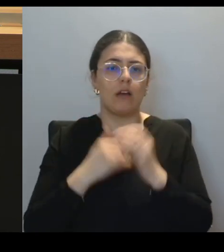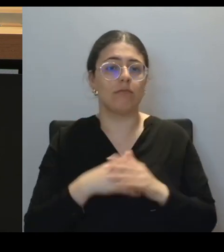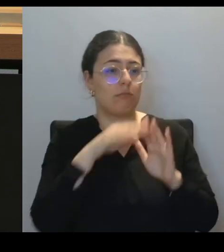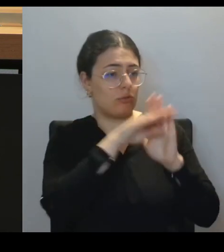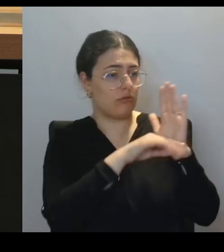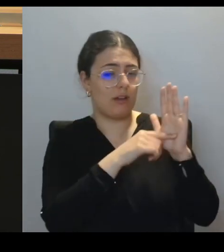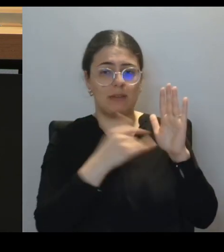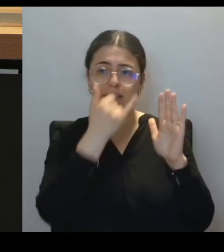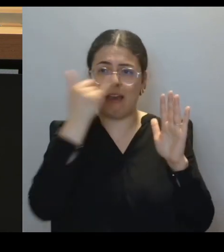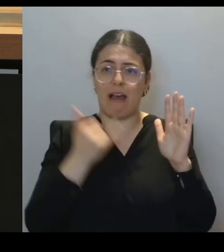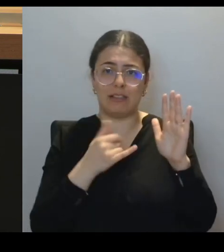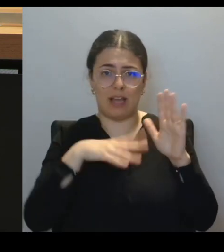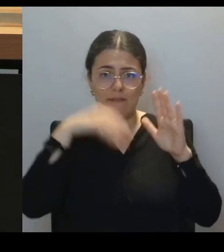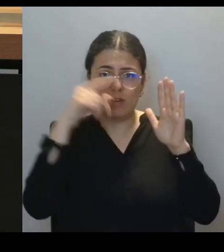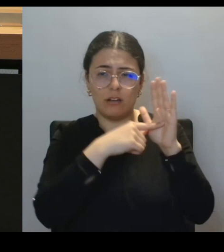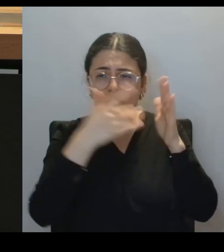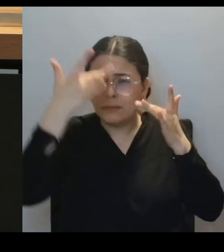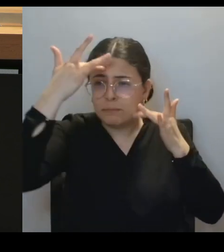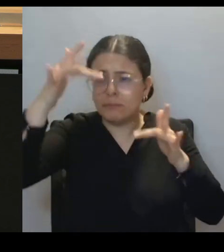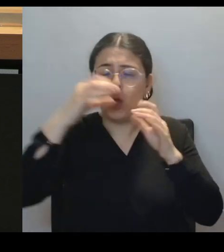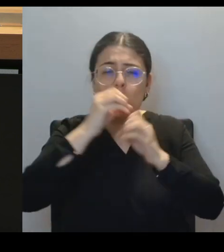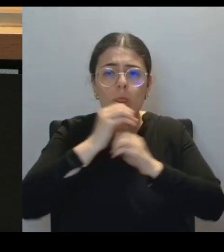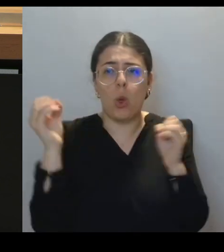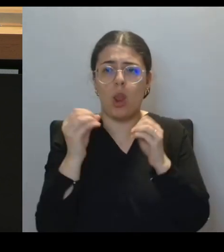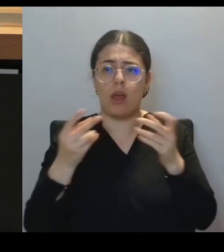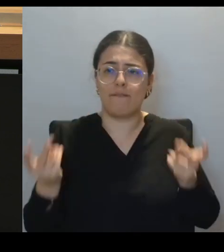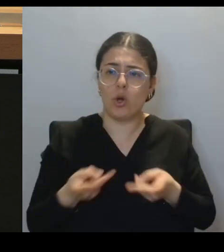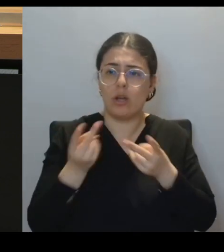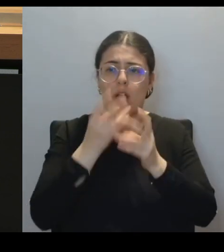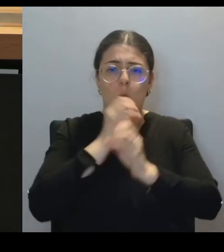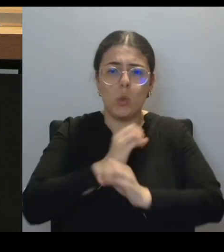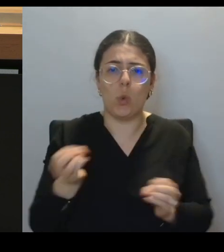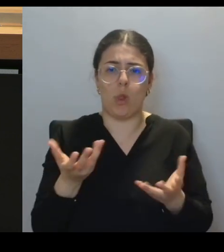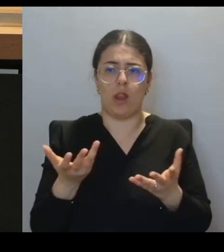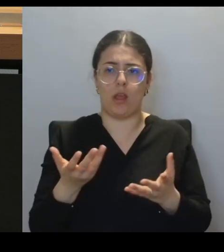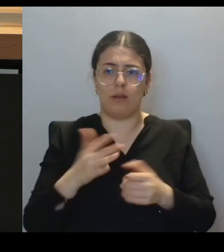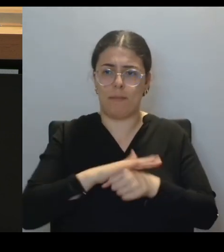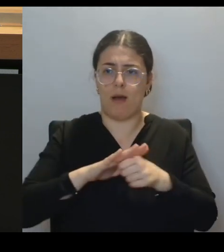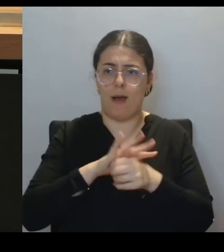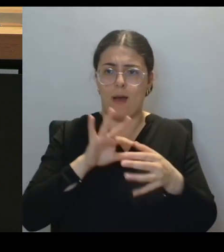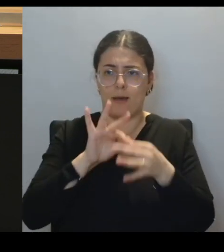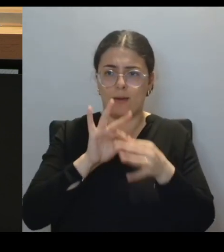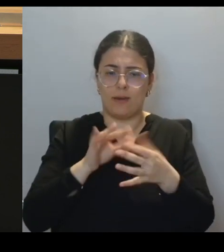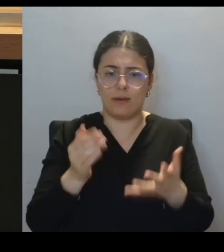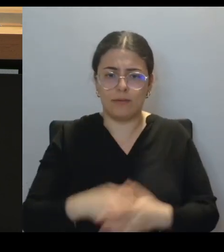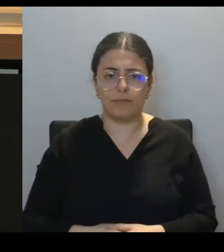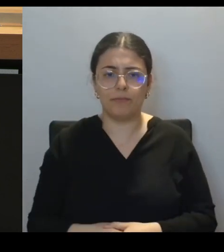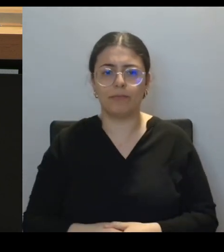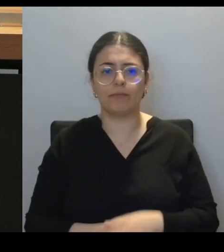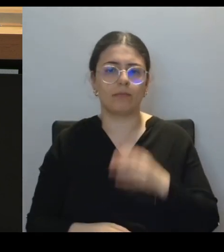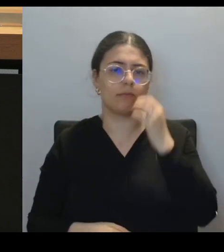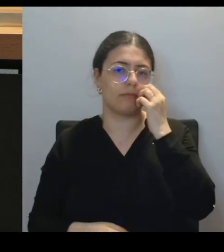In dem Bereich, und das, glaube ich, ist ein relativ großes Problem, dann braucht man auch keinen Bericht dafür.